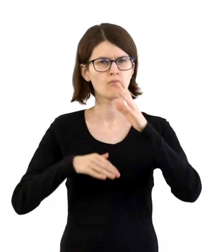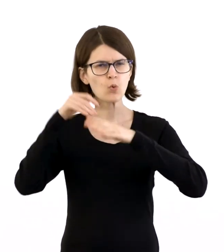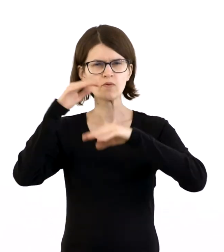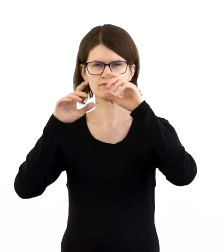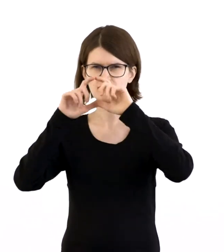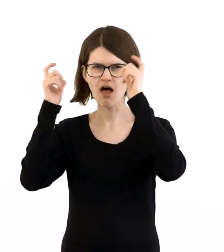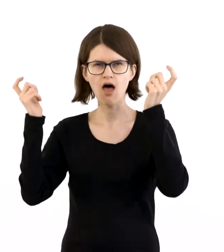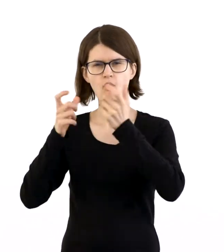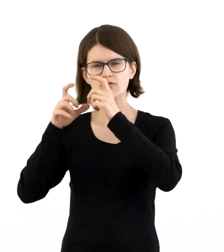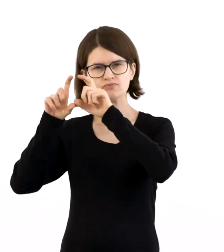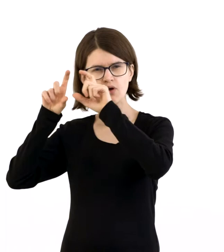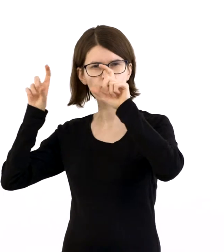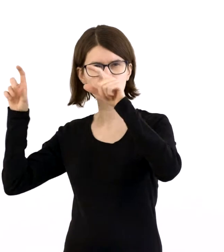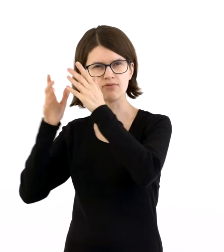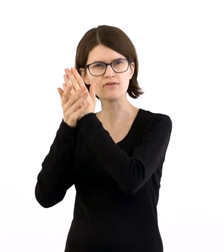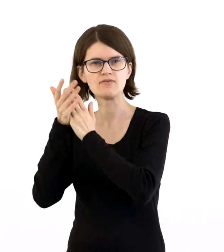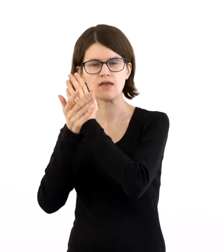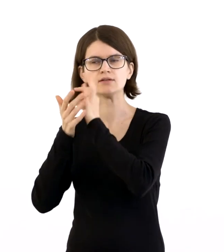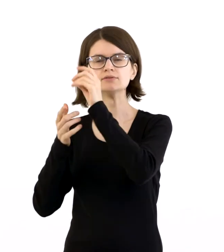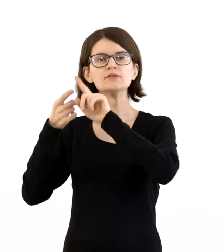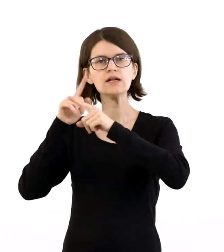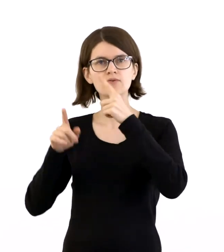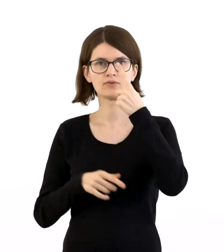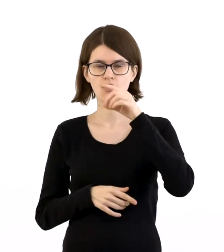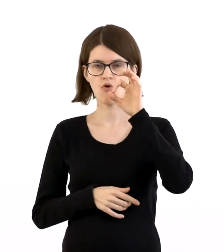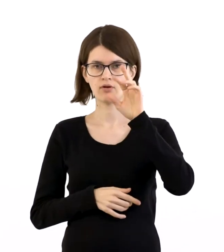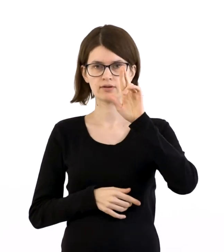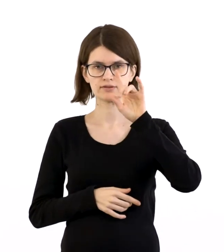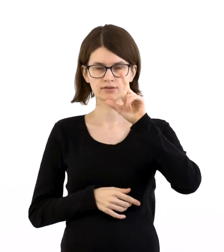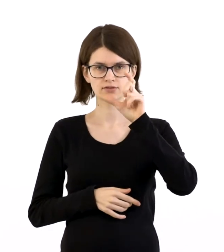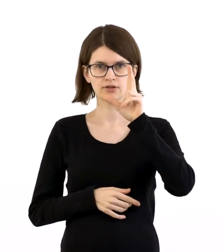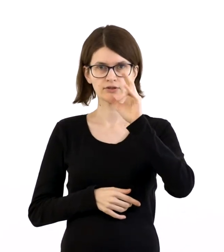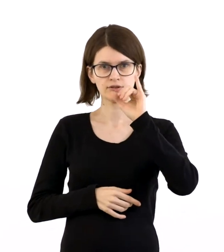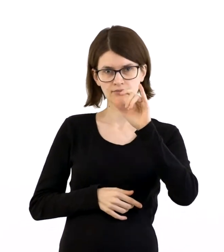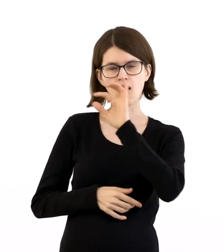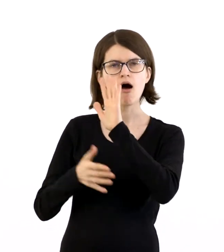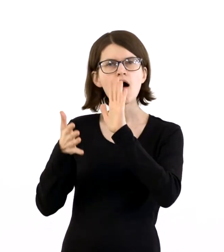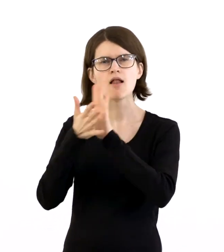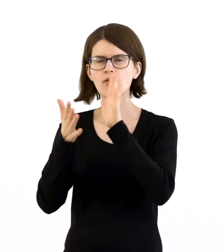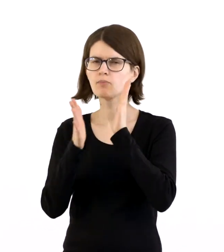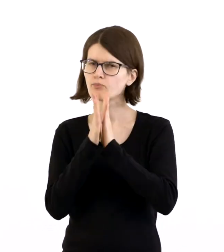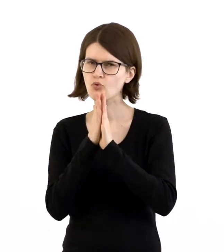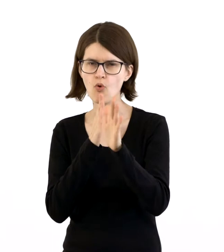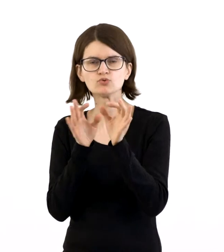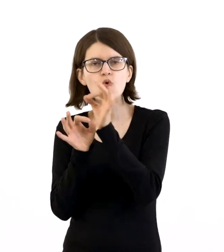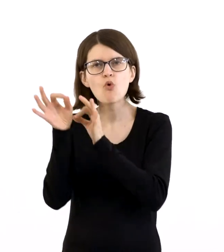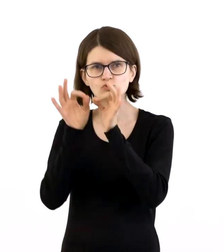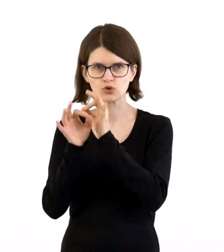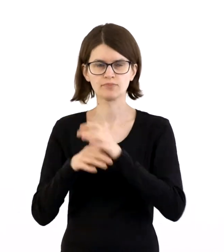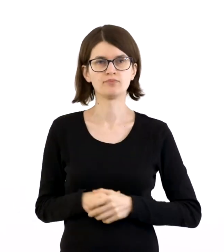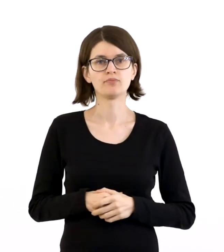Bryła świątyni doryckiej cechuje się prostotą i oszczędnością środków wyrazu.